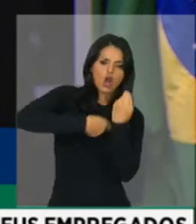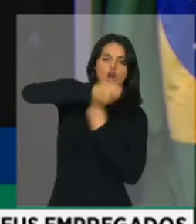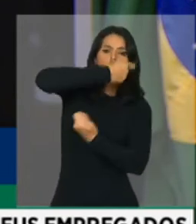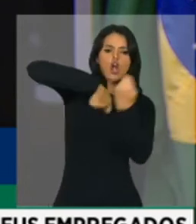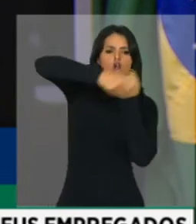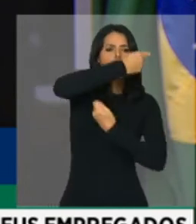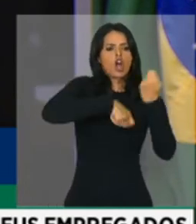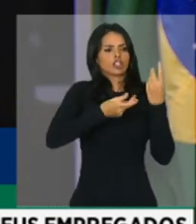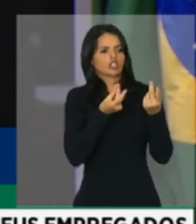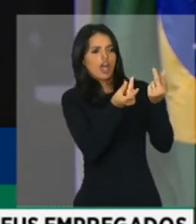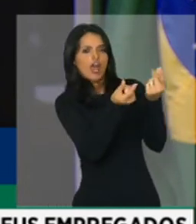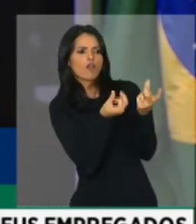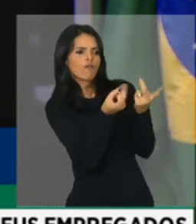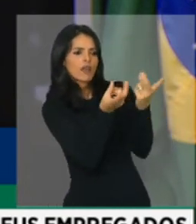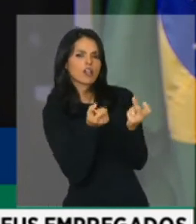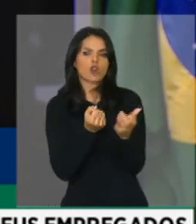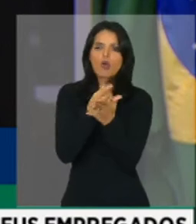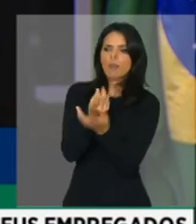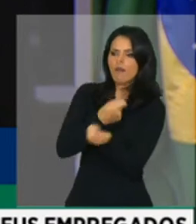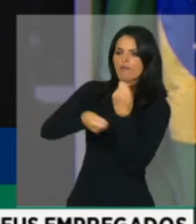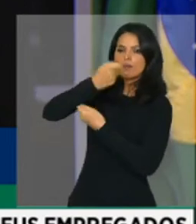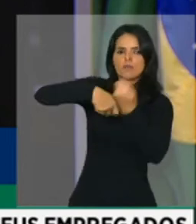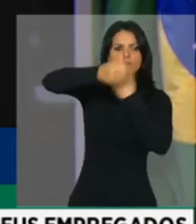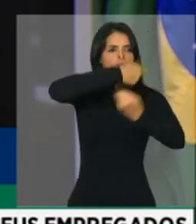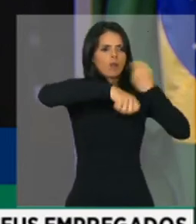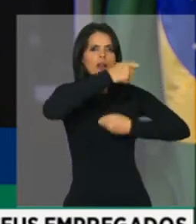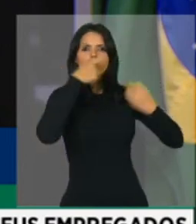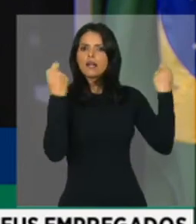GÊNIO PARA ENTENDER NEM ECONOMISTA. ENTÃO EU